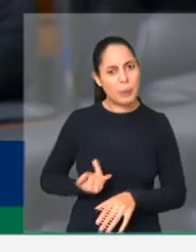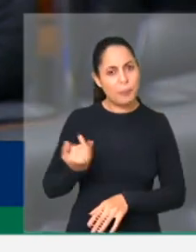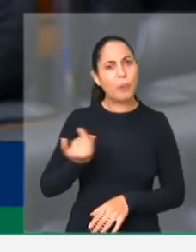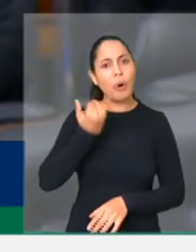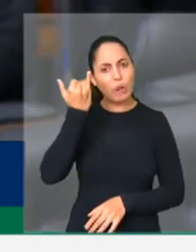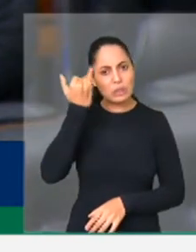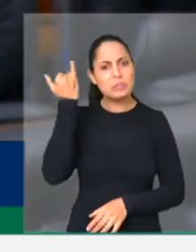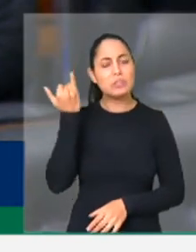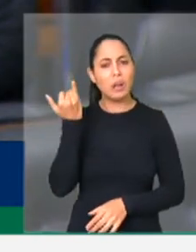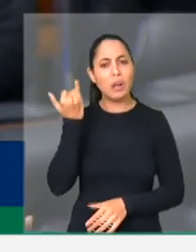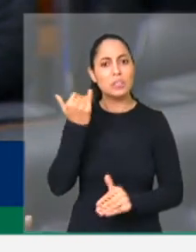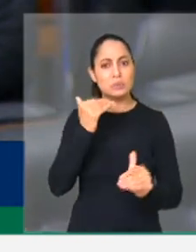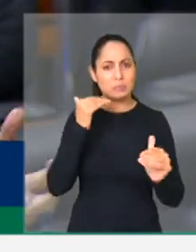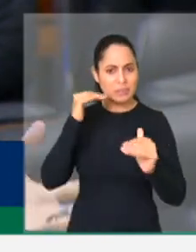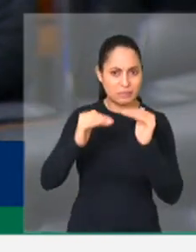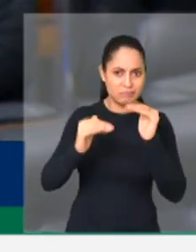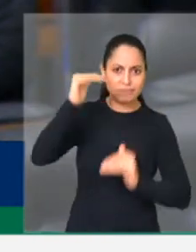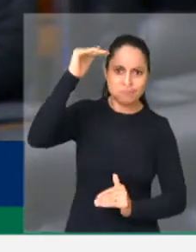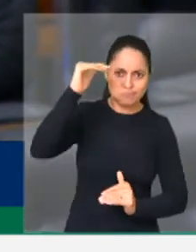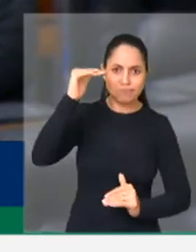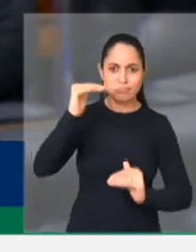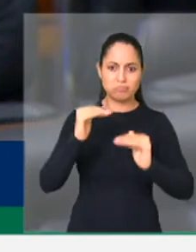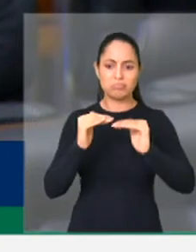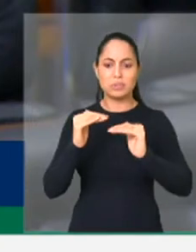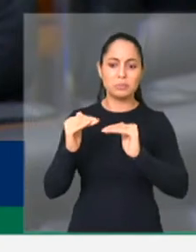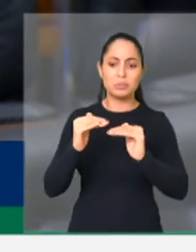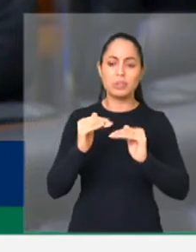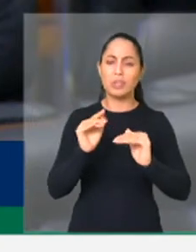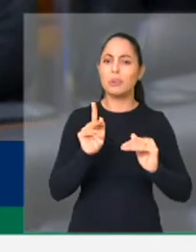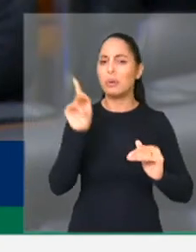CRISE, EM ESPECIAL, MAS AINDA PARA PEQUENAS E MÉDIAS EMPRESAS, MAS COMO JÁ DISSEMOS, ISSO NÃO PODE SER